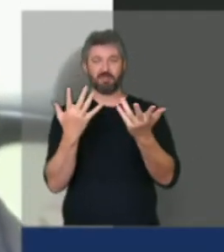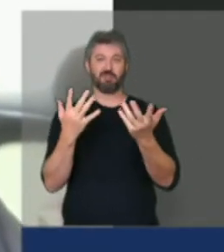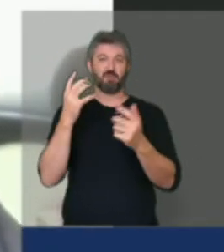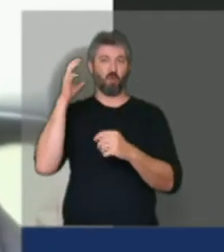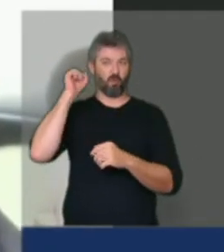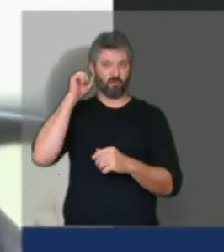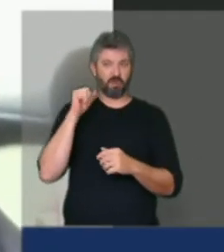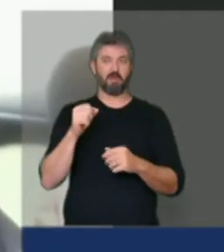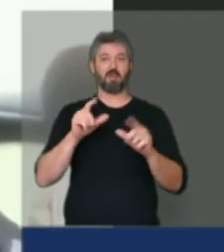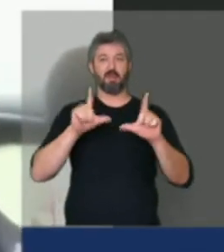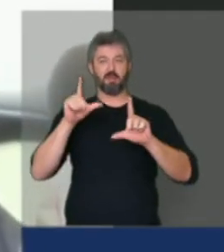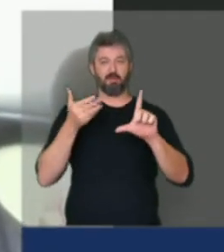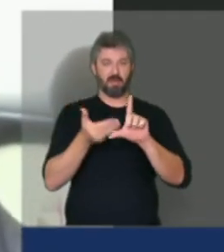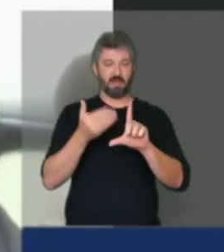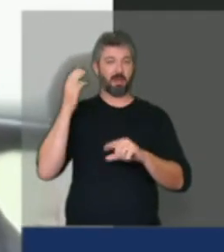CÂMARA, AOS QUE ESTÃO AÍ NO PLENÁRIO E TAMBÉM NO NOSSO